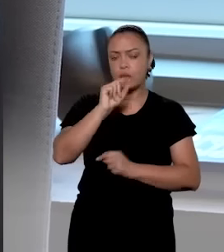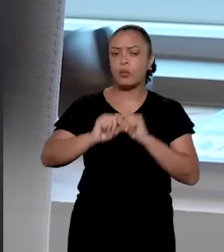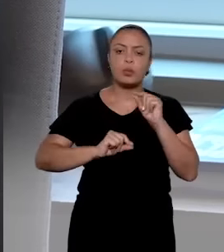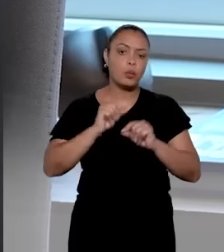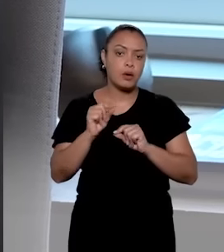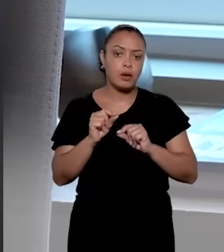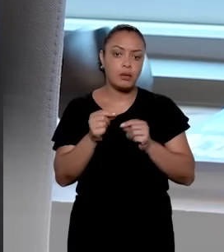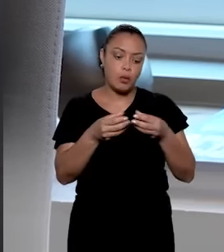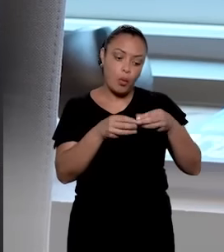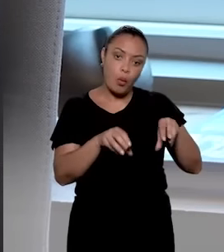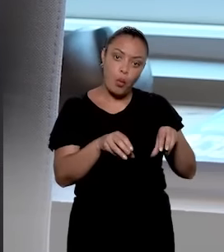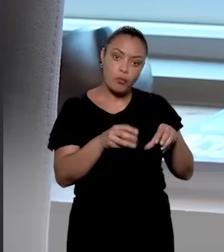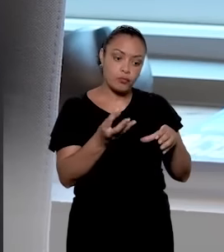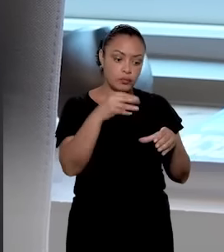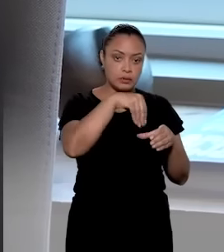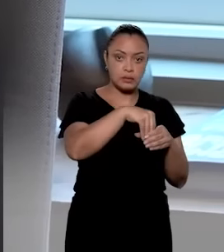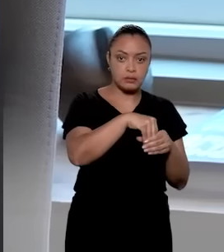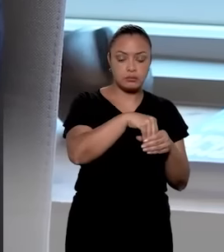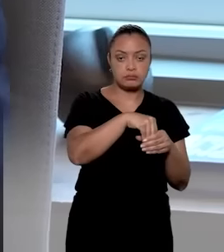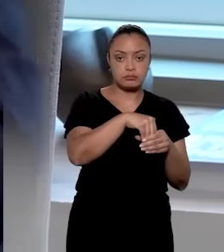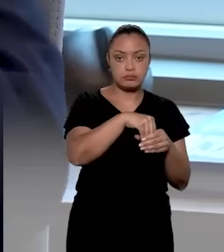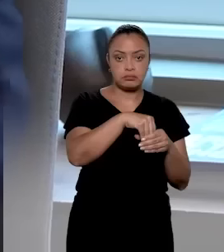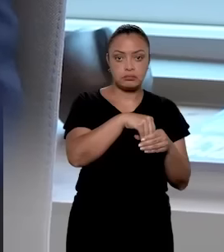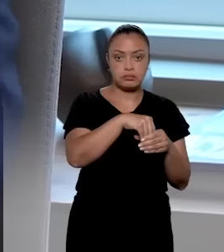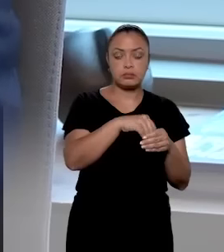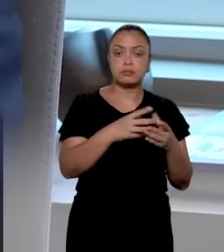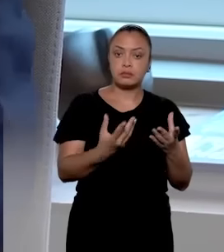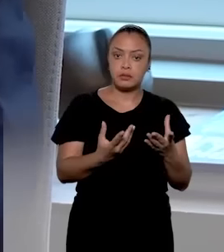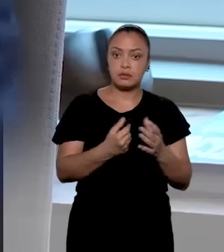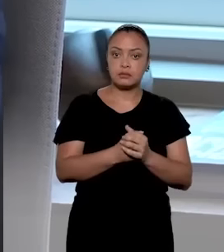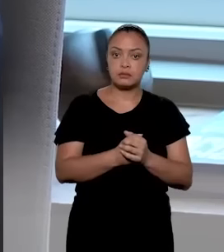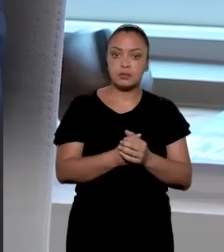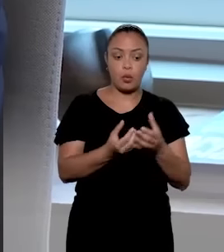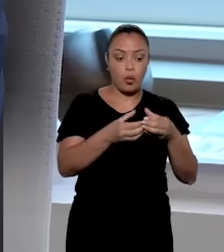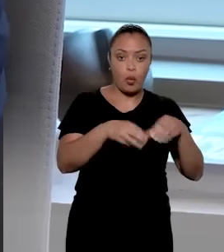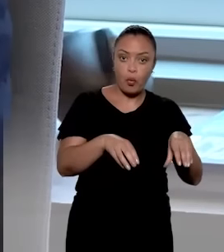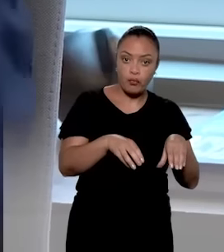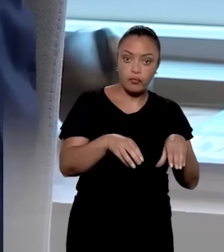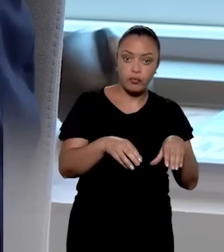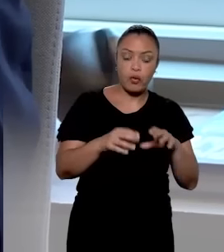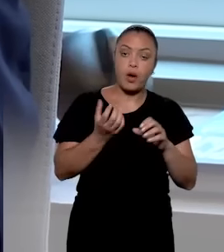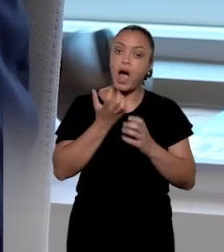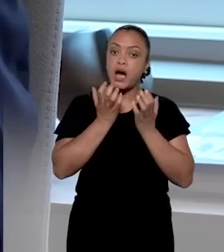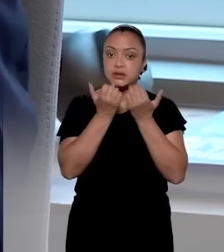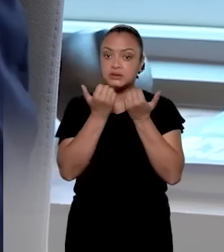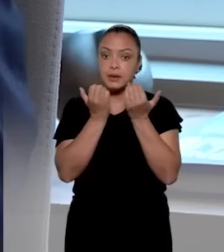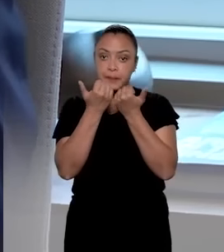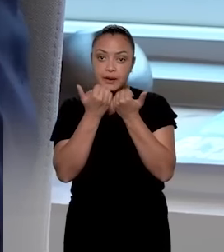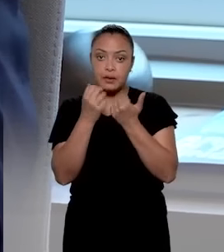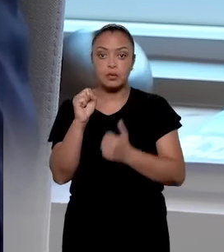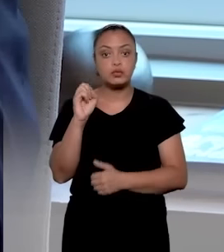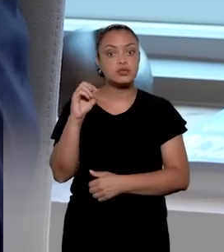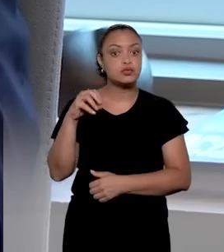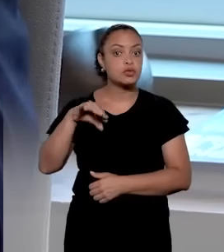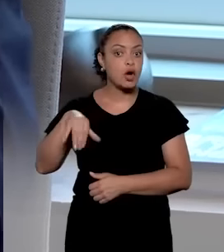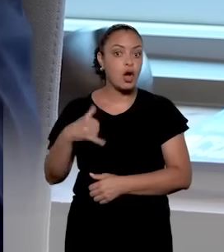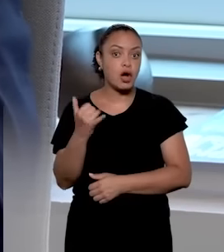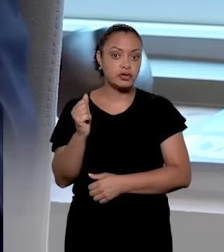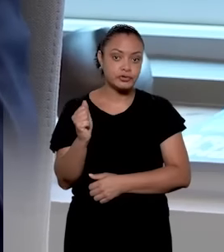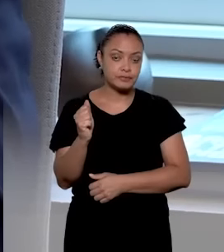ovinho, que você enche ele de milho e soja e ele voa um pouquinho, tanto que você põe ovo, milho e soja. Nós somos bons em tudo, isso é uma coisa extraordinária. Floresta,